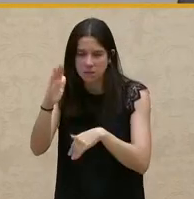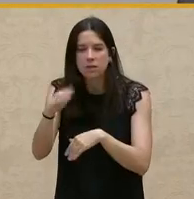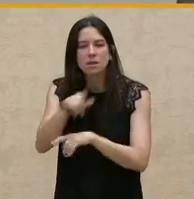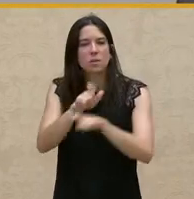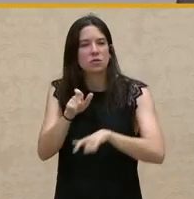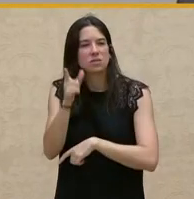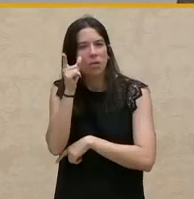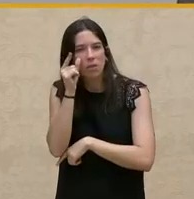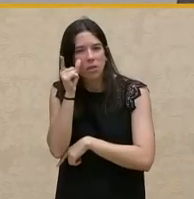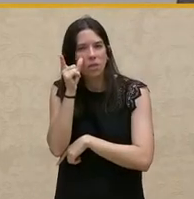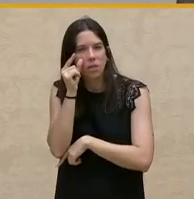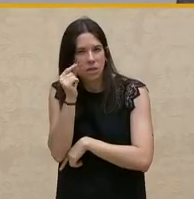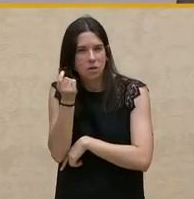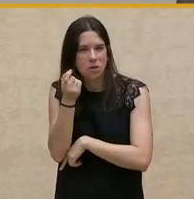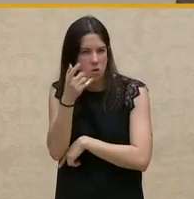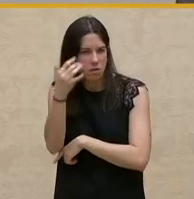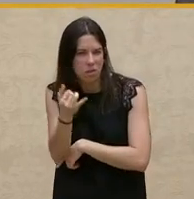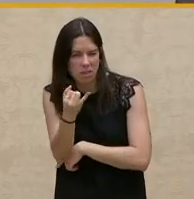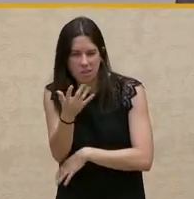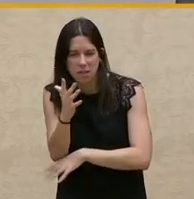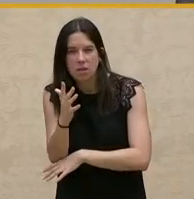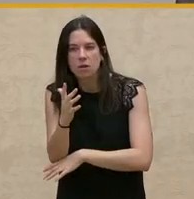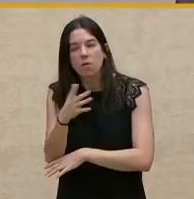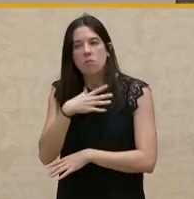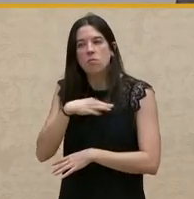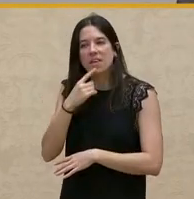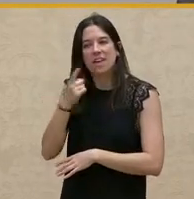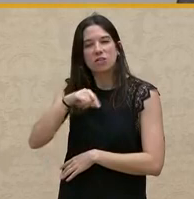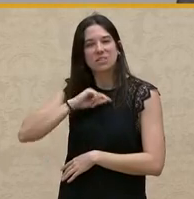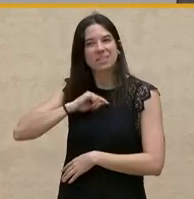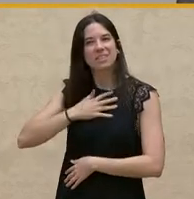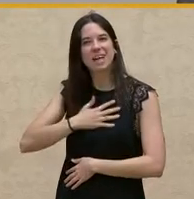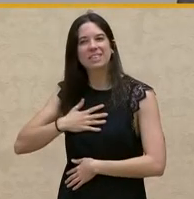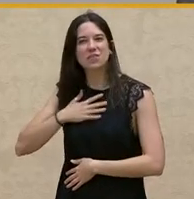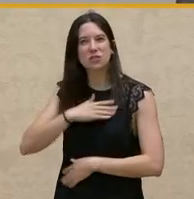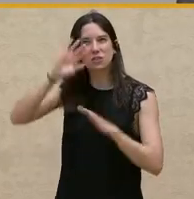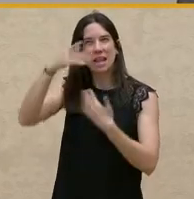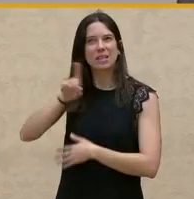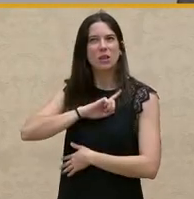que hoy posiblemente no estén, ni mucho menos, satisfechos de la atención que reciben ni de la